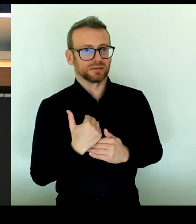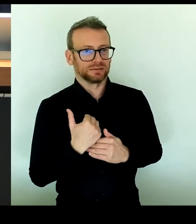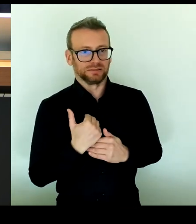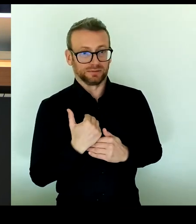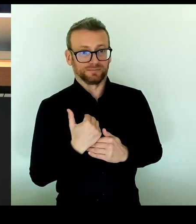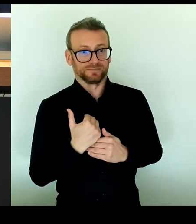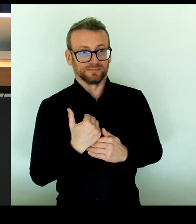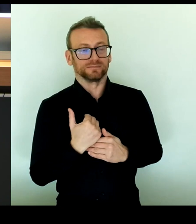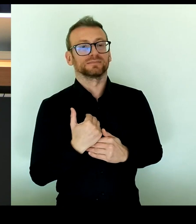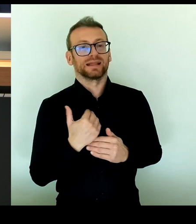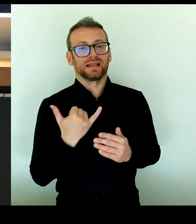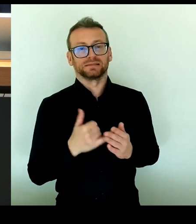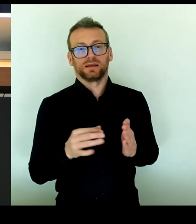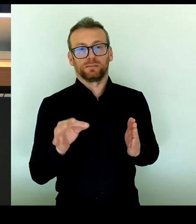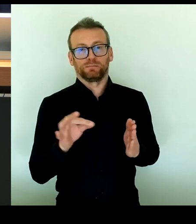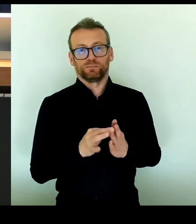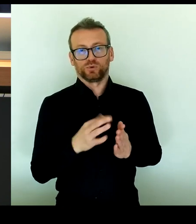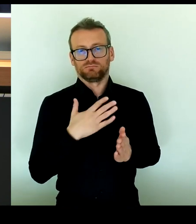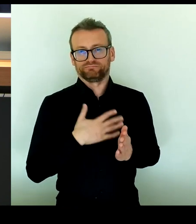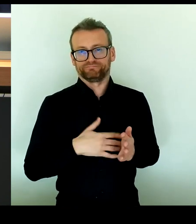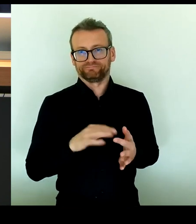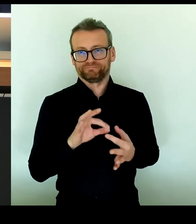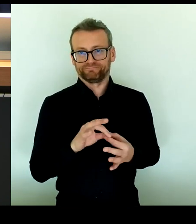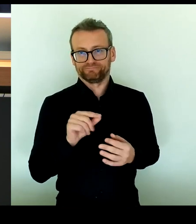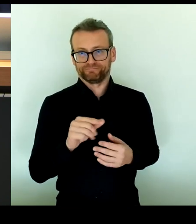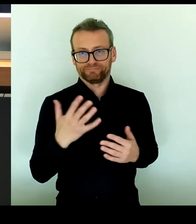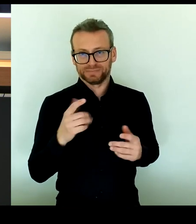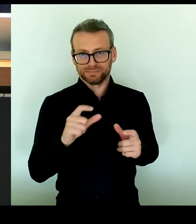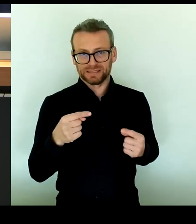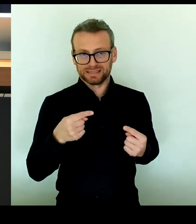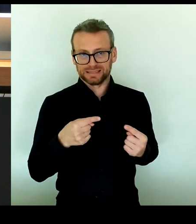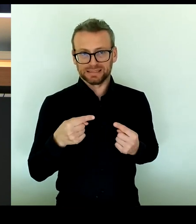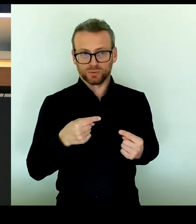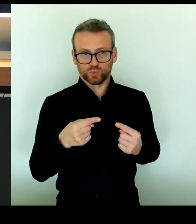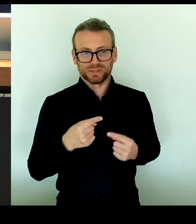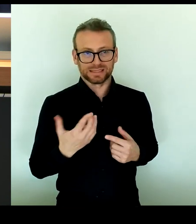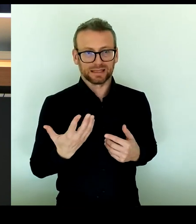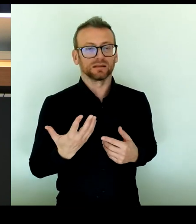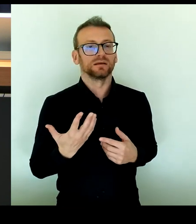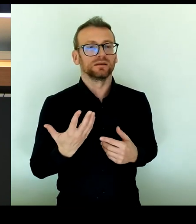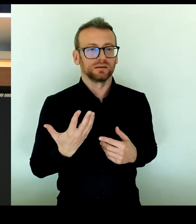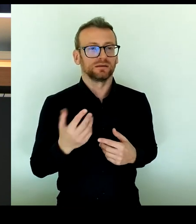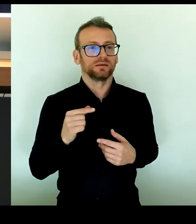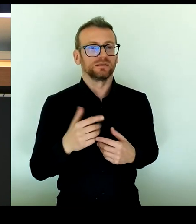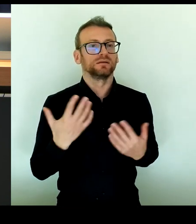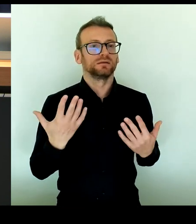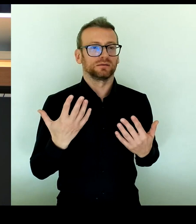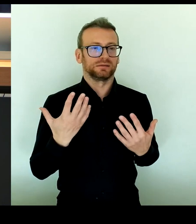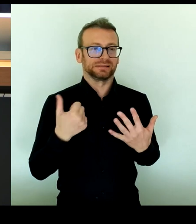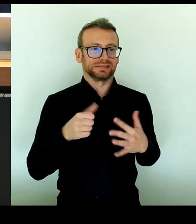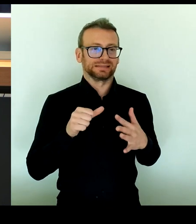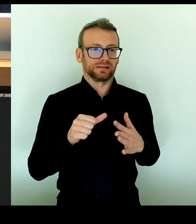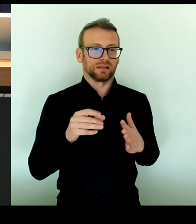noch guten Stück weit zusammen auch gehen können, dass s Datenschutz und Informationsfreiheit im kein Nischenthema